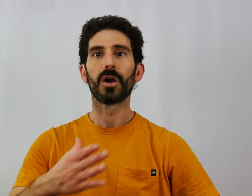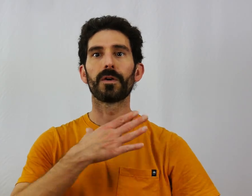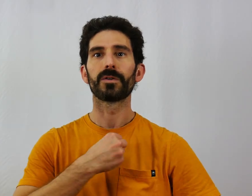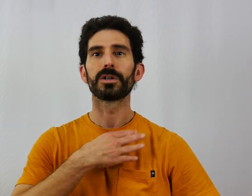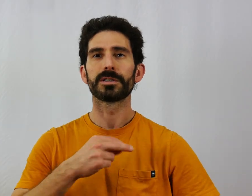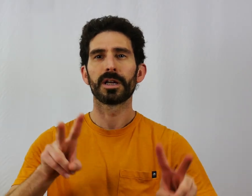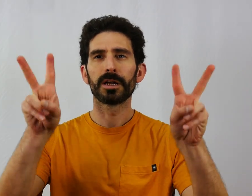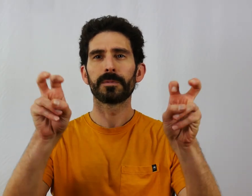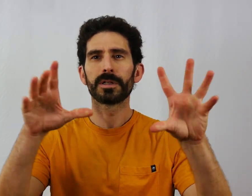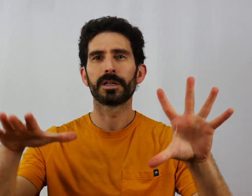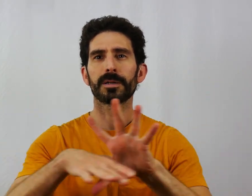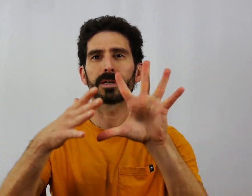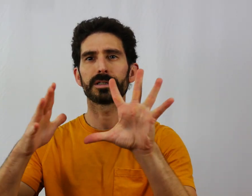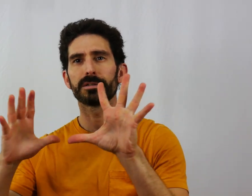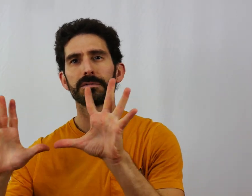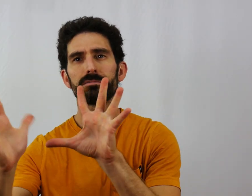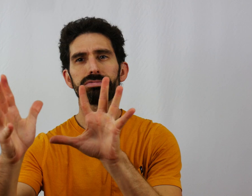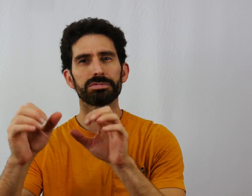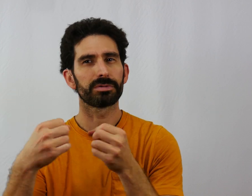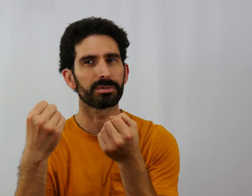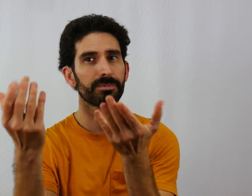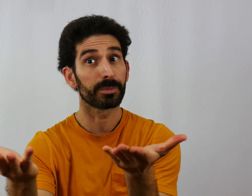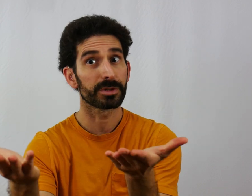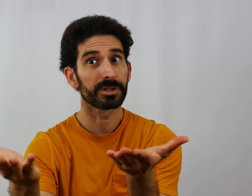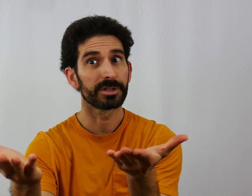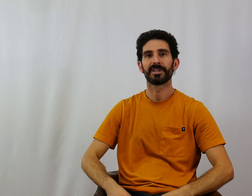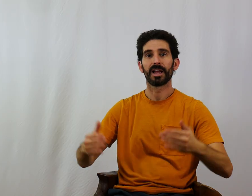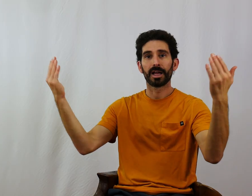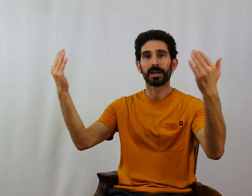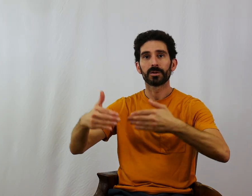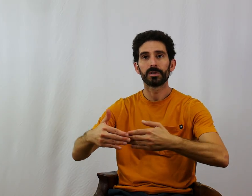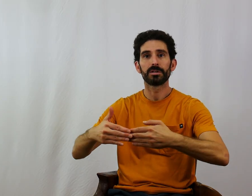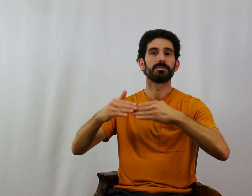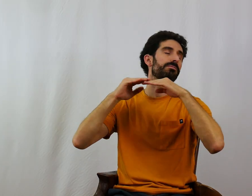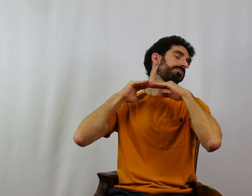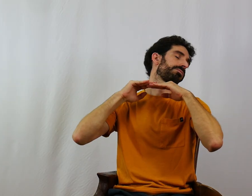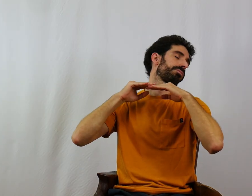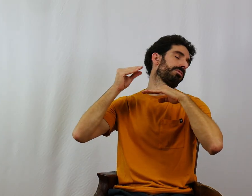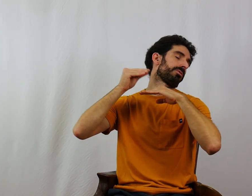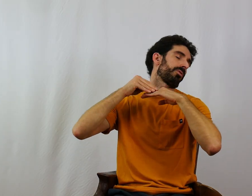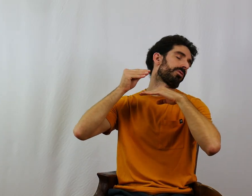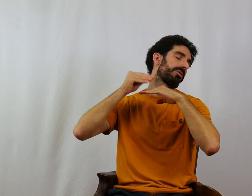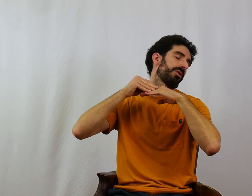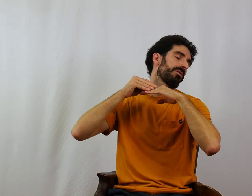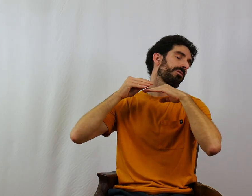Voici ma proposition d'expression imagée en LSF. *Nuit couverture conseil*